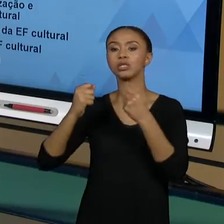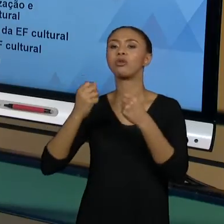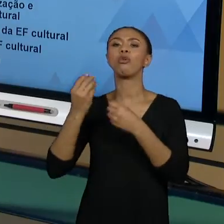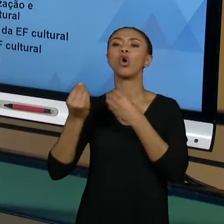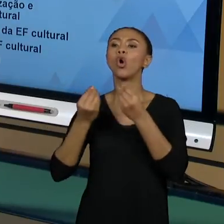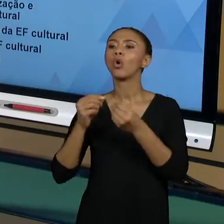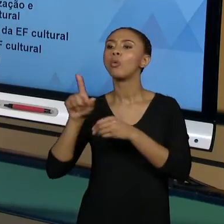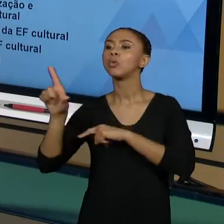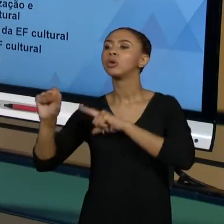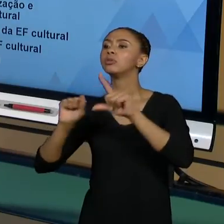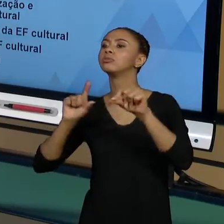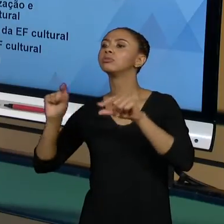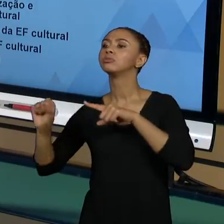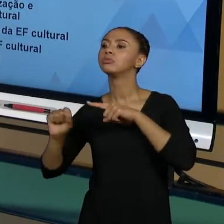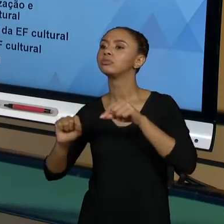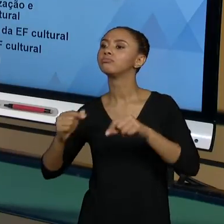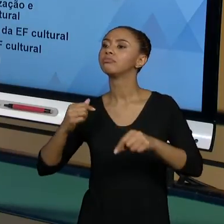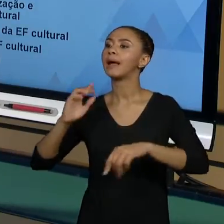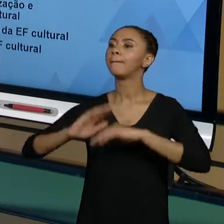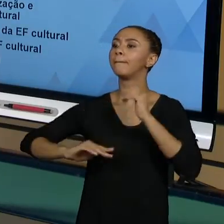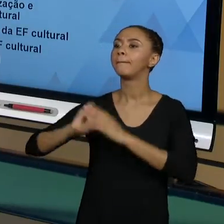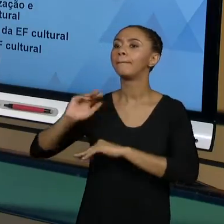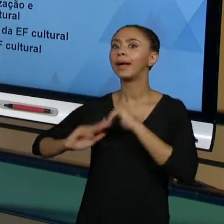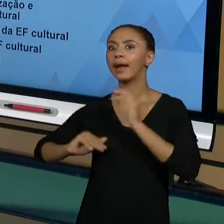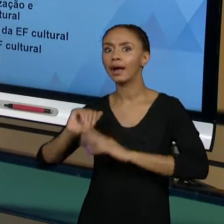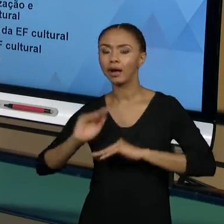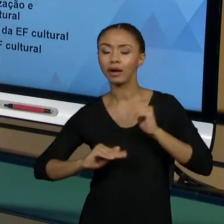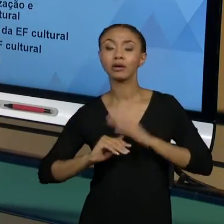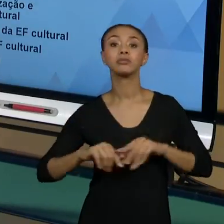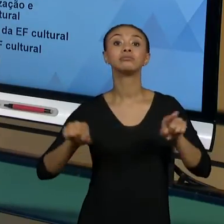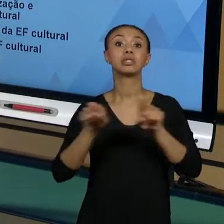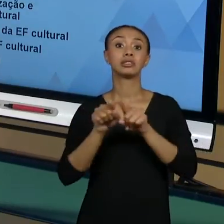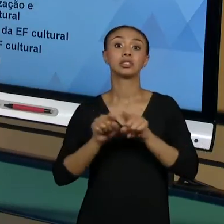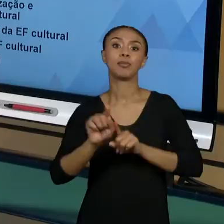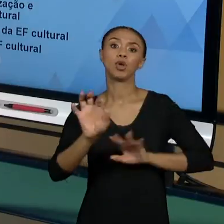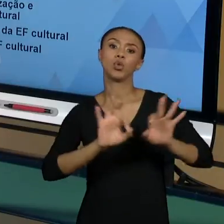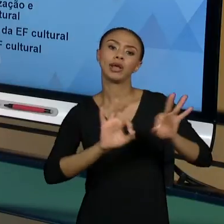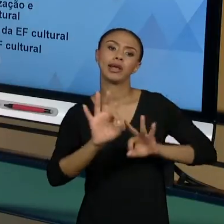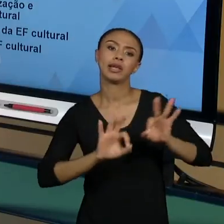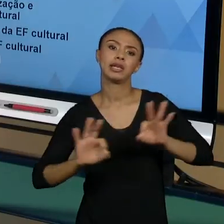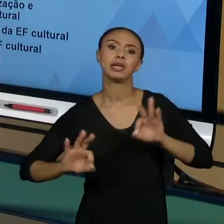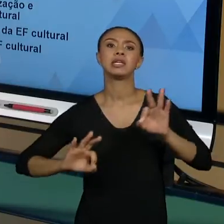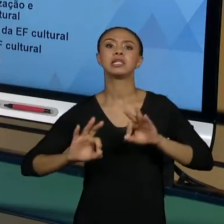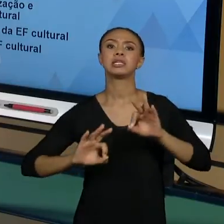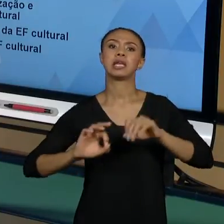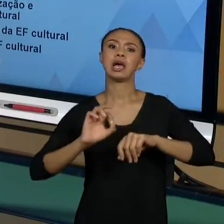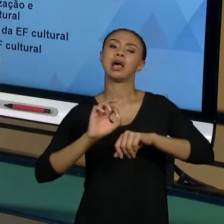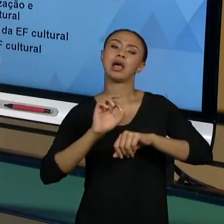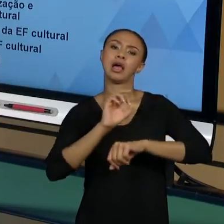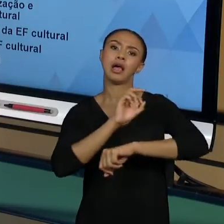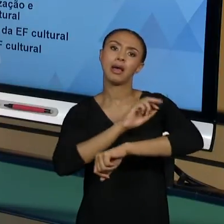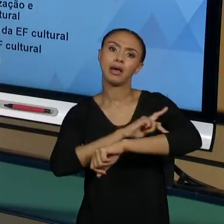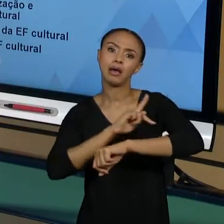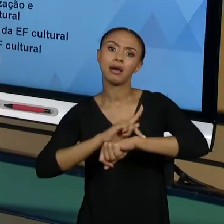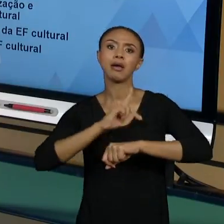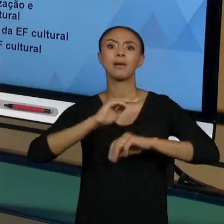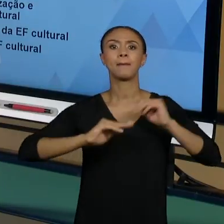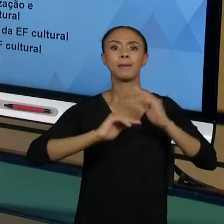DEFINIR AS PRÁTICAS CORPORAIS QUE SERÃO TEMATIZADAS, E ORGANIZAR E DESENVOLVER AS SUAS AÇÕES DIDÁTICAS E AVALIAR O TRABALHO REALIZADO.